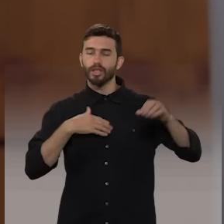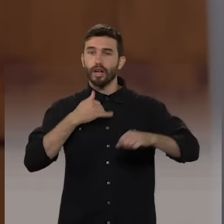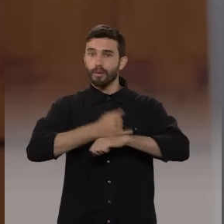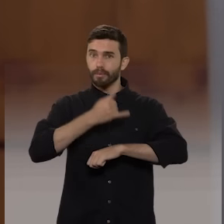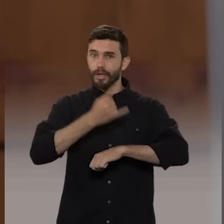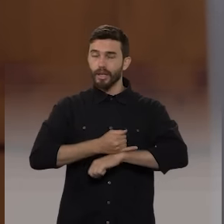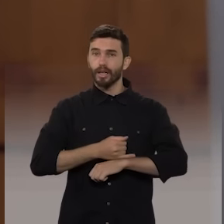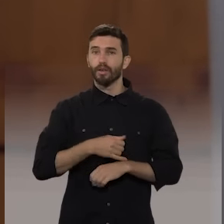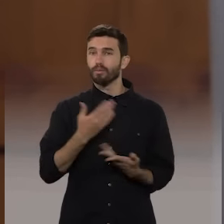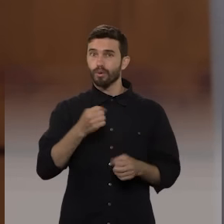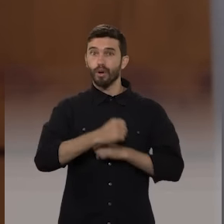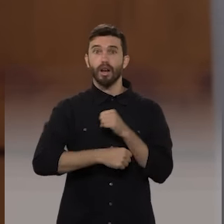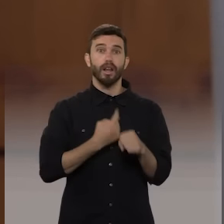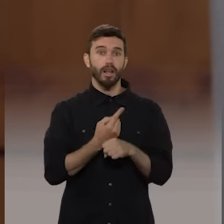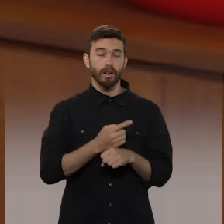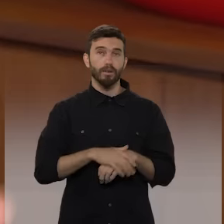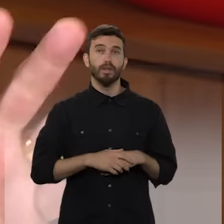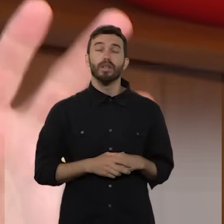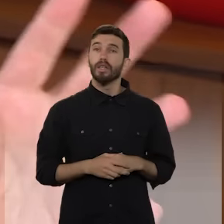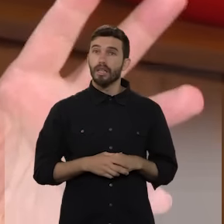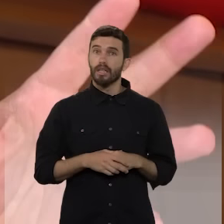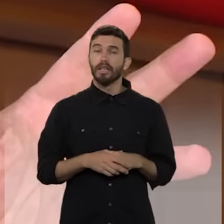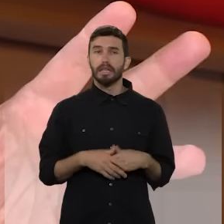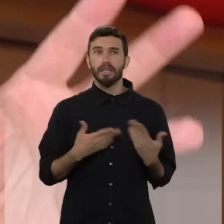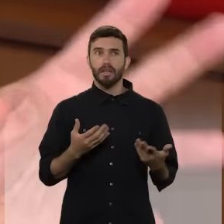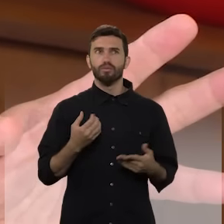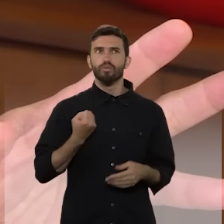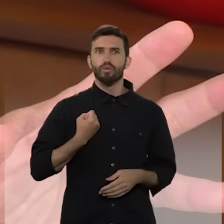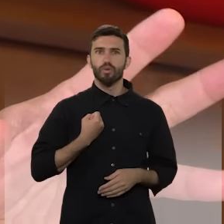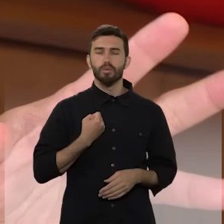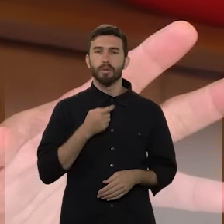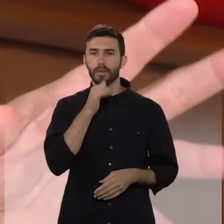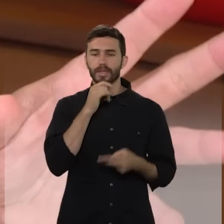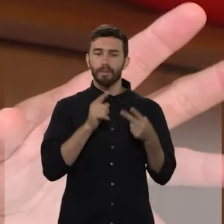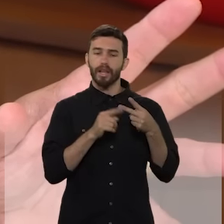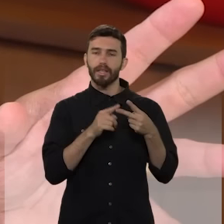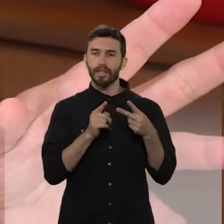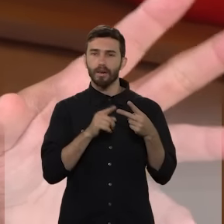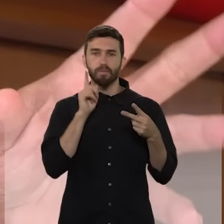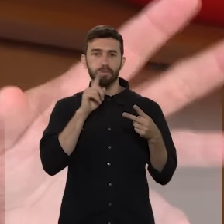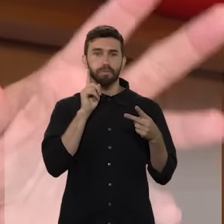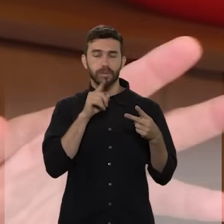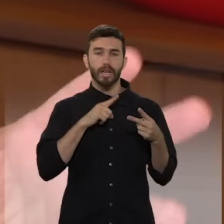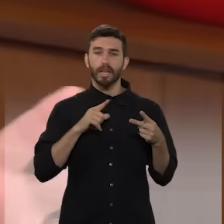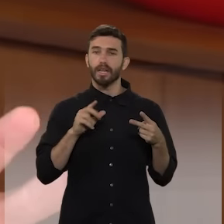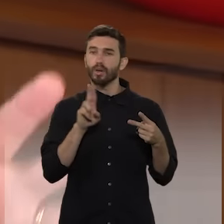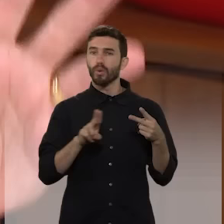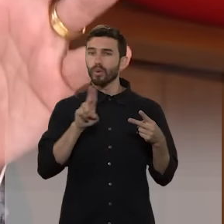por ano. Em grandes números, o mercado americano ele tem 600, ele consome 600 mil toneladas.